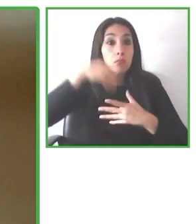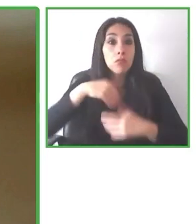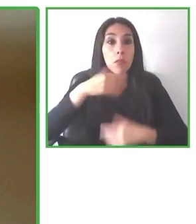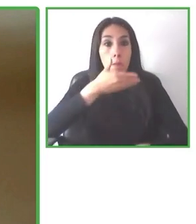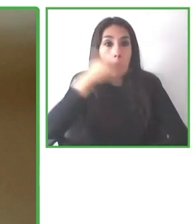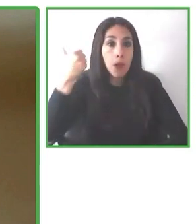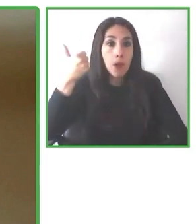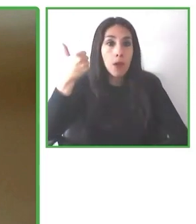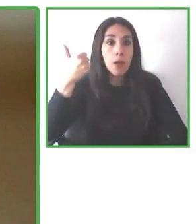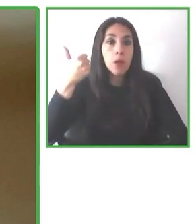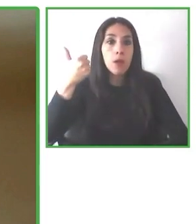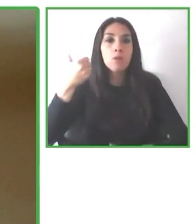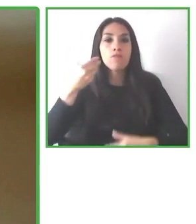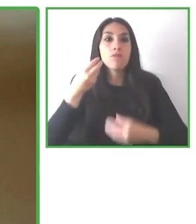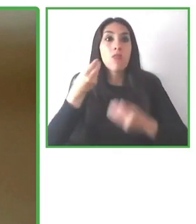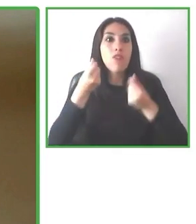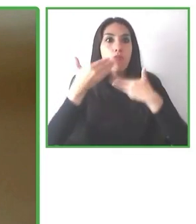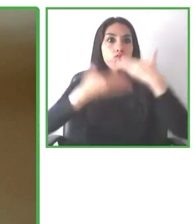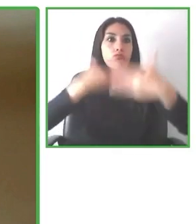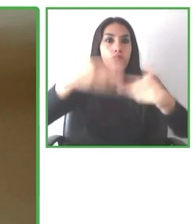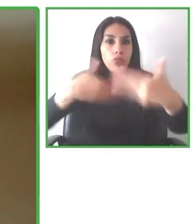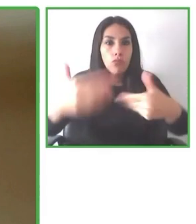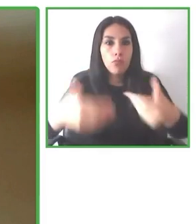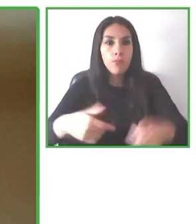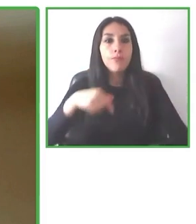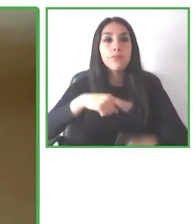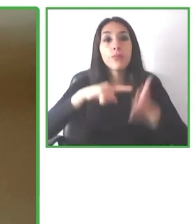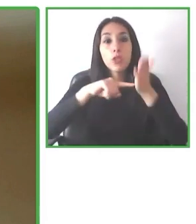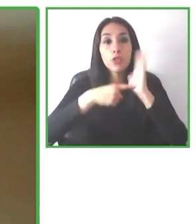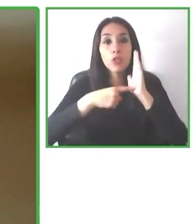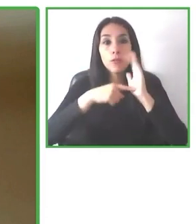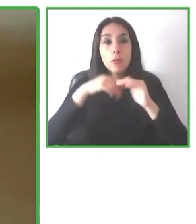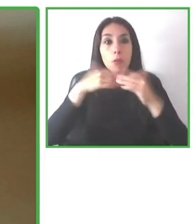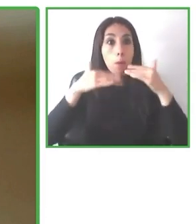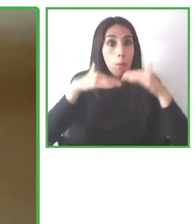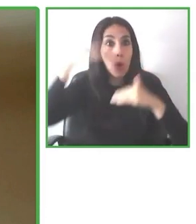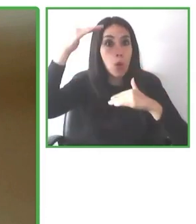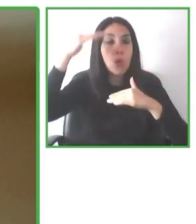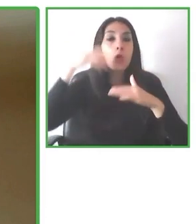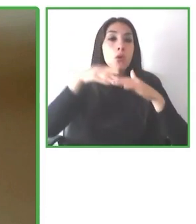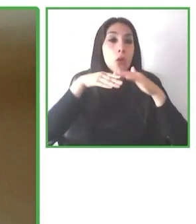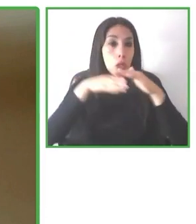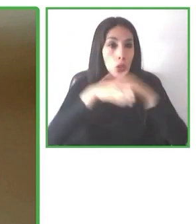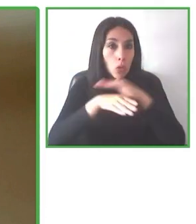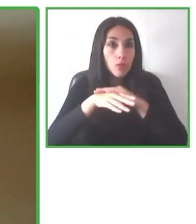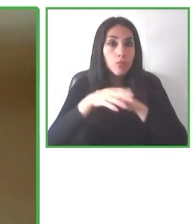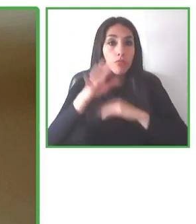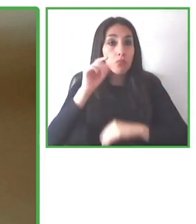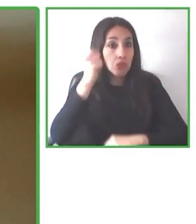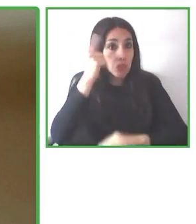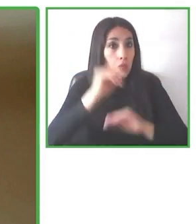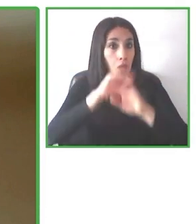estamos haciendo en materia de accesibilidad desde la Fundación ONCE y voy a presentar a